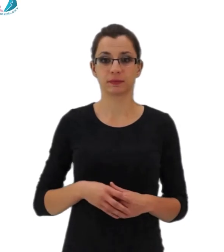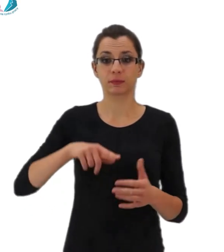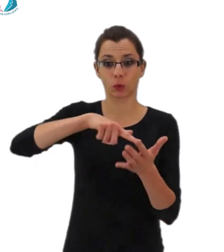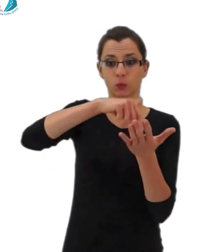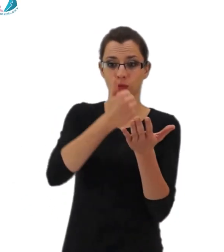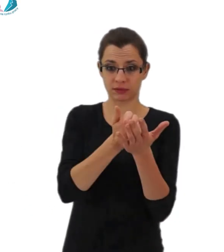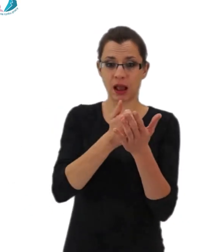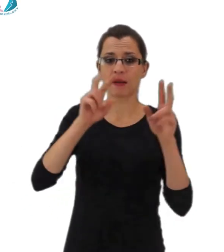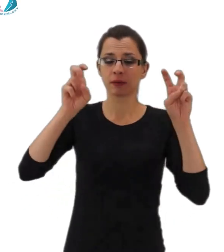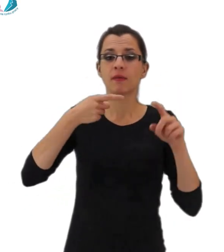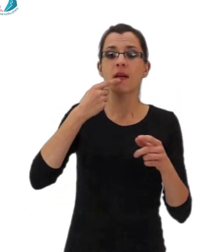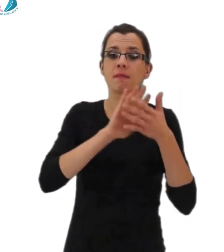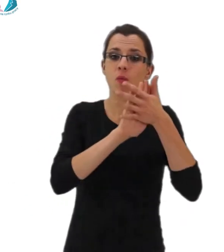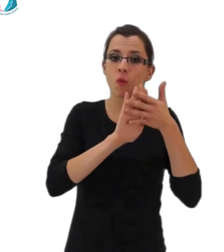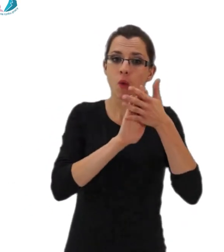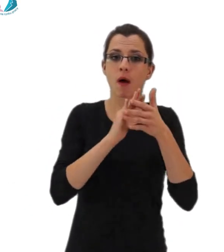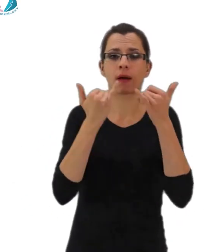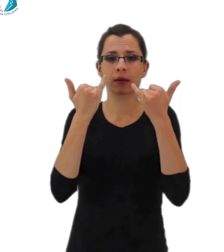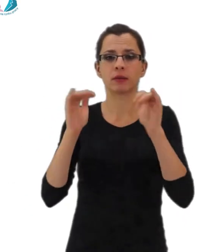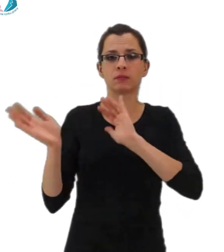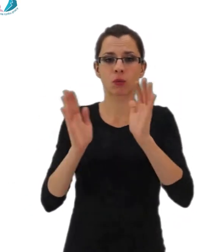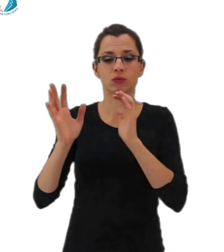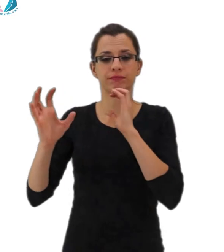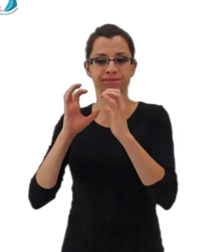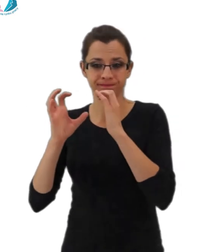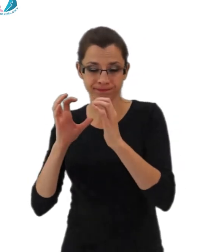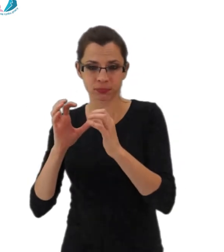"Ustawa o Języku Migowym i innych formach komunikowania się"